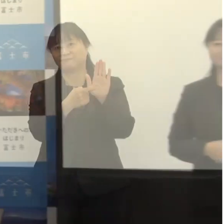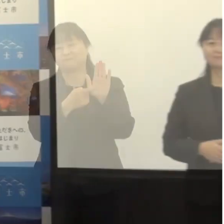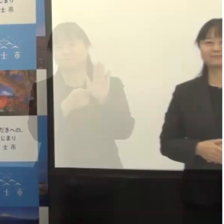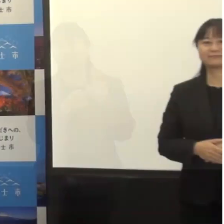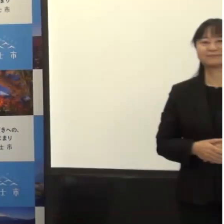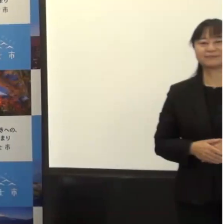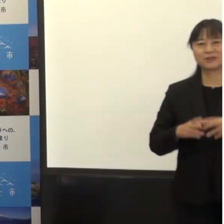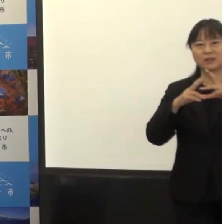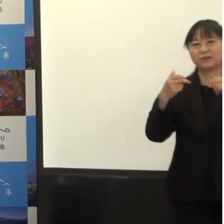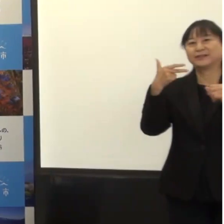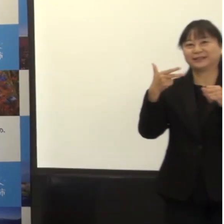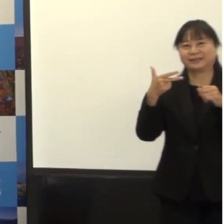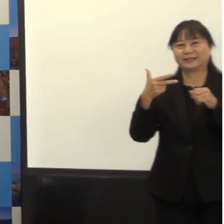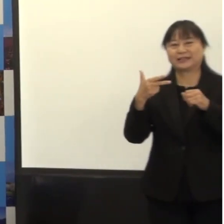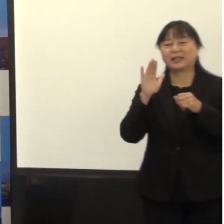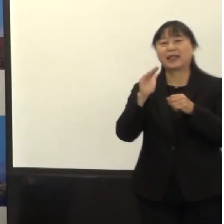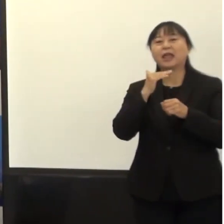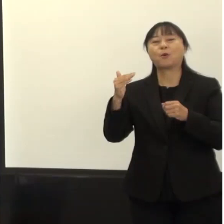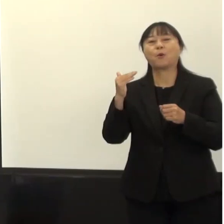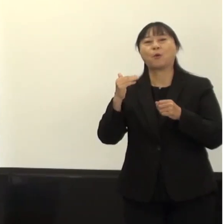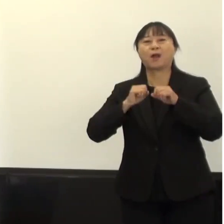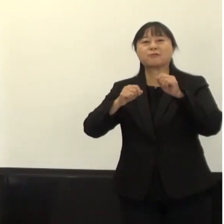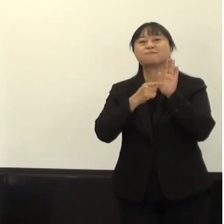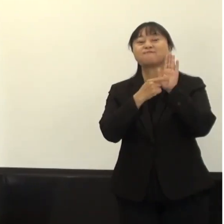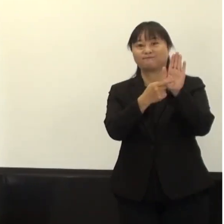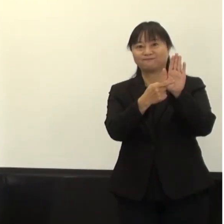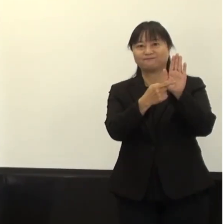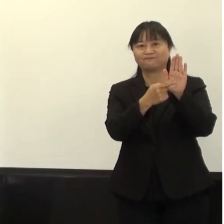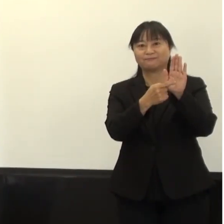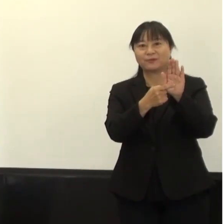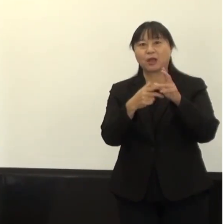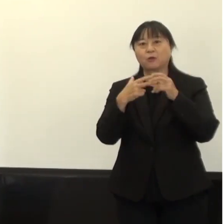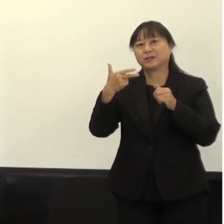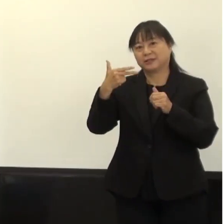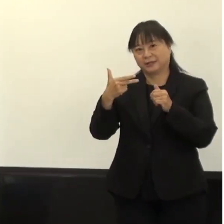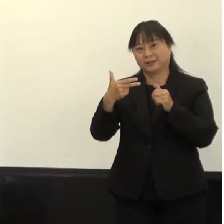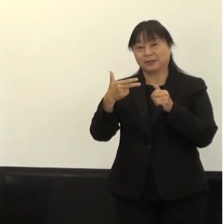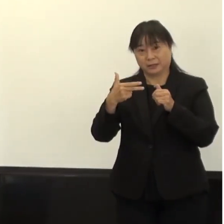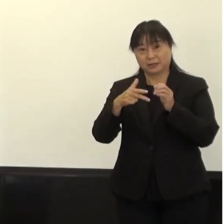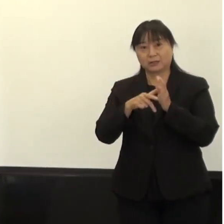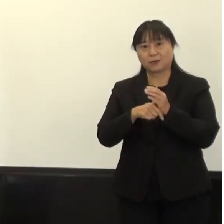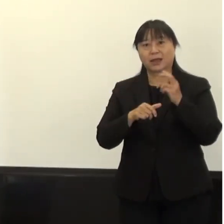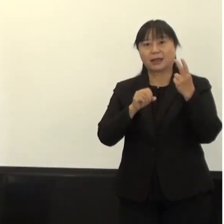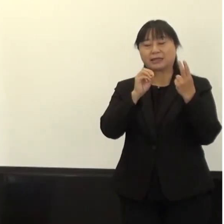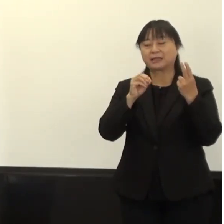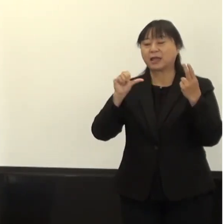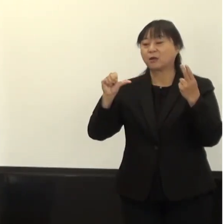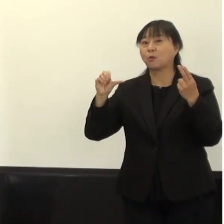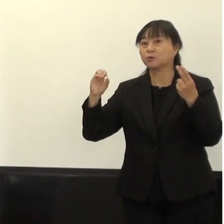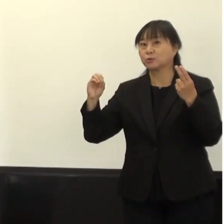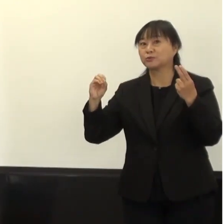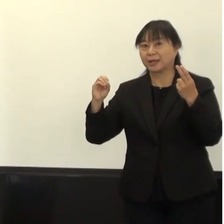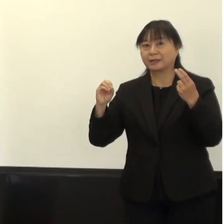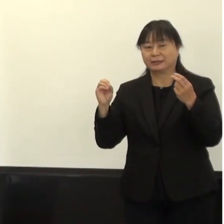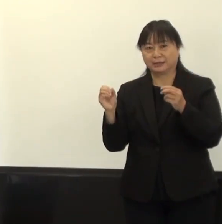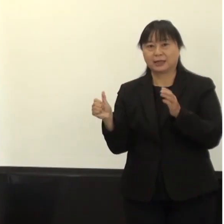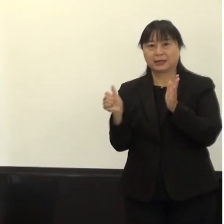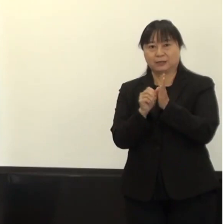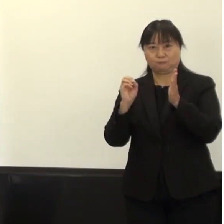富士市デコ活宣言 本市は、２０５０年ゼロカーボン及び